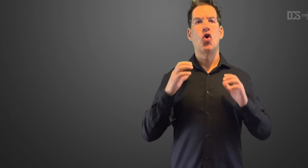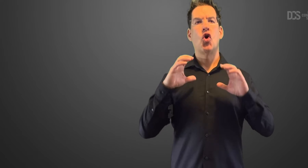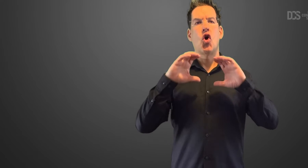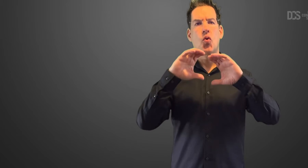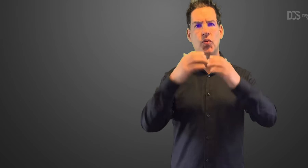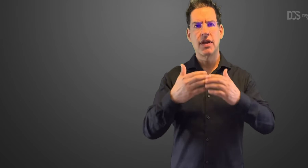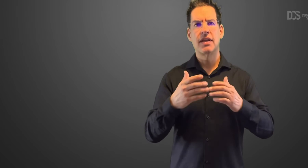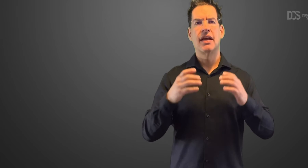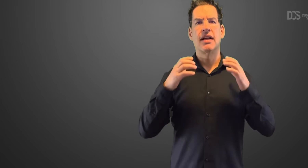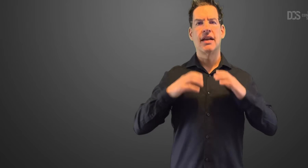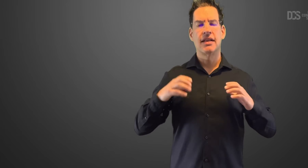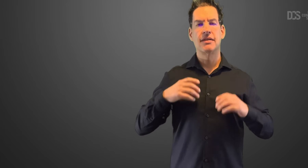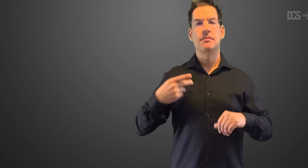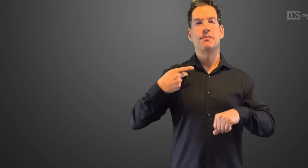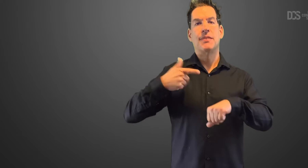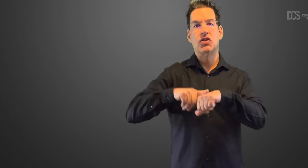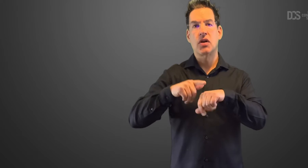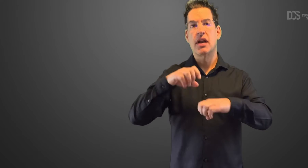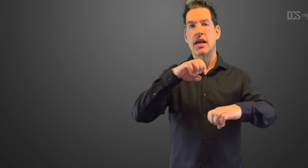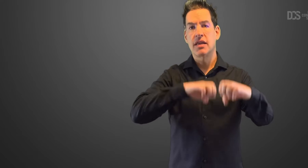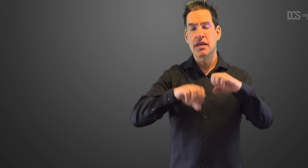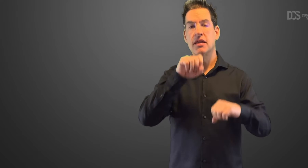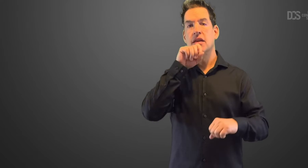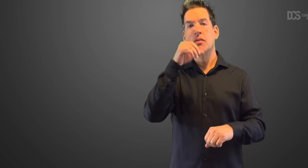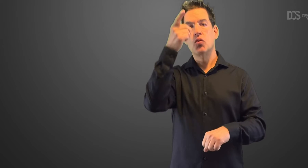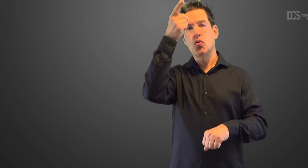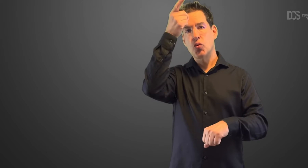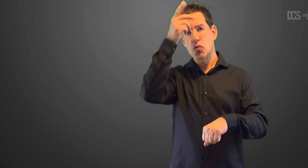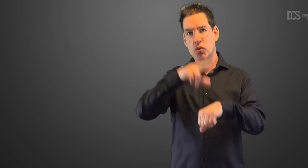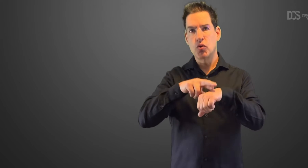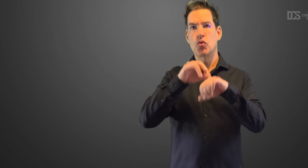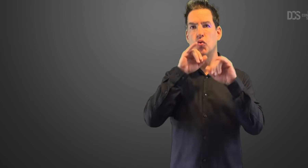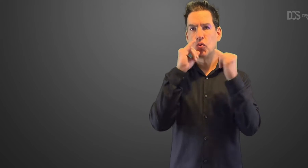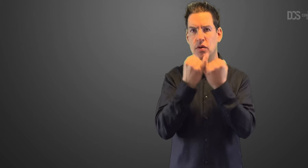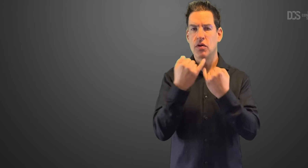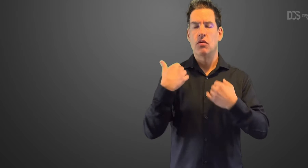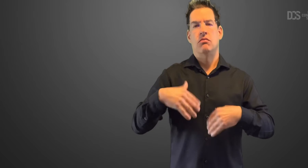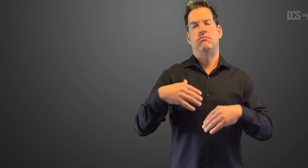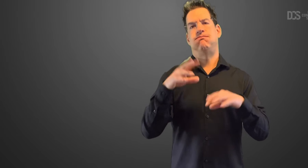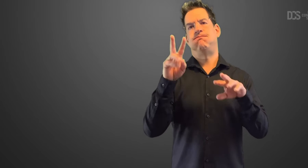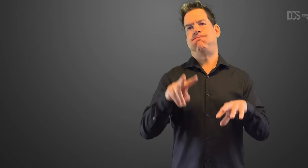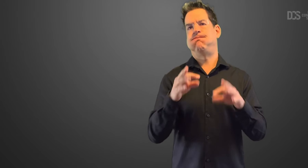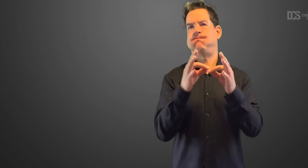el personal y la junta directiva fueron valiosos y contribuyeron a proporcionar claridad y una